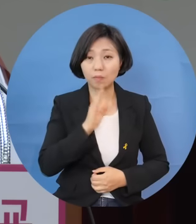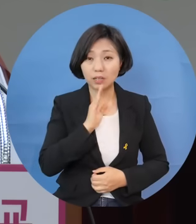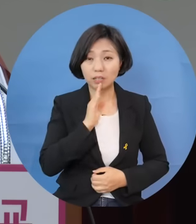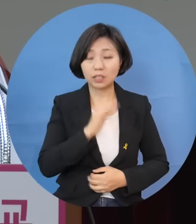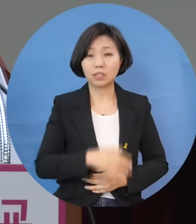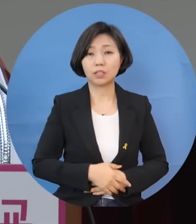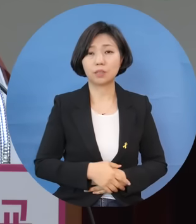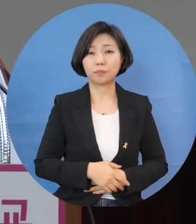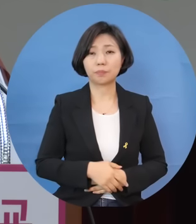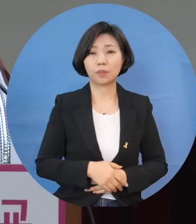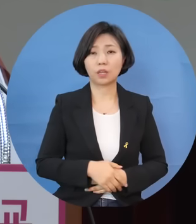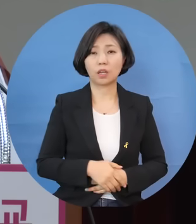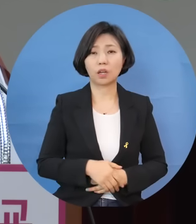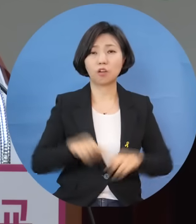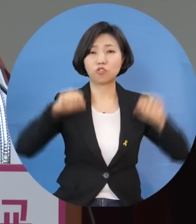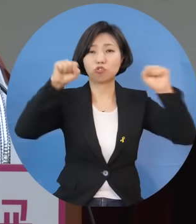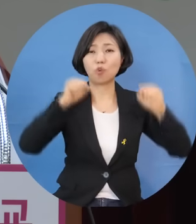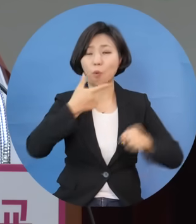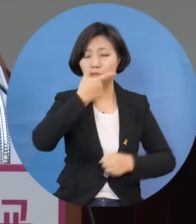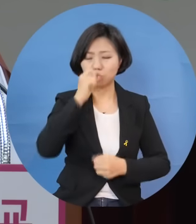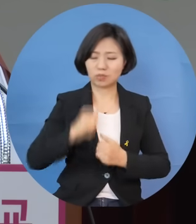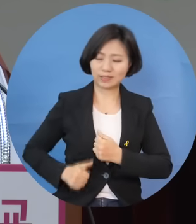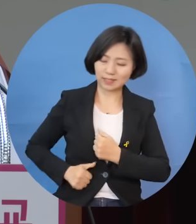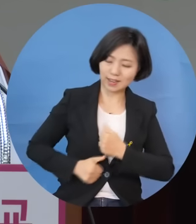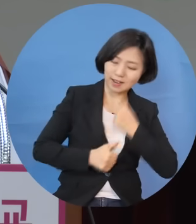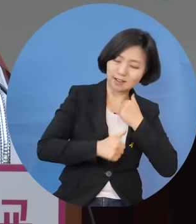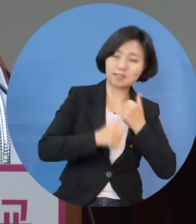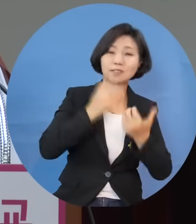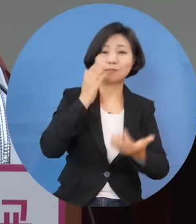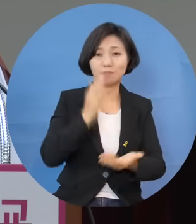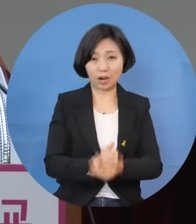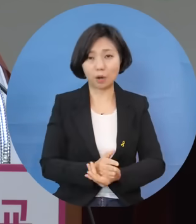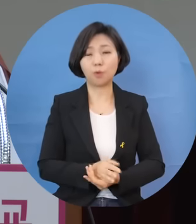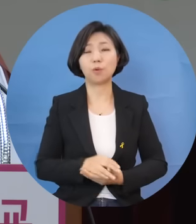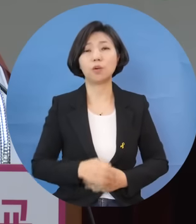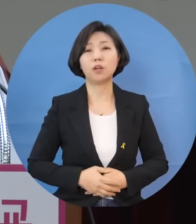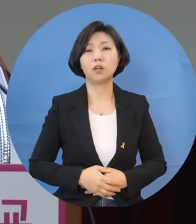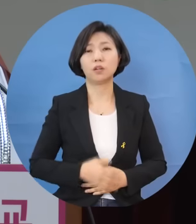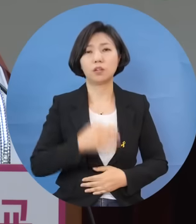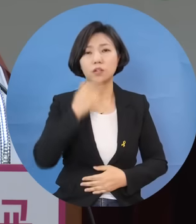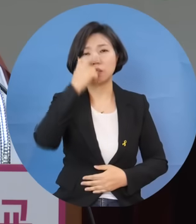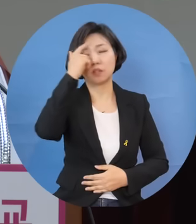운동 부족, 게으름이란 말이에요. 게으르지도 말아야 되고,